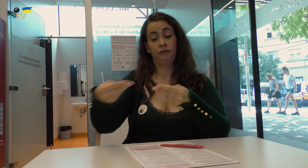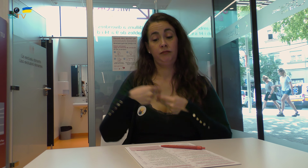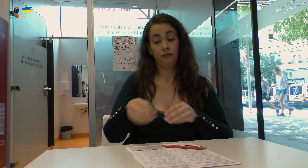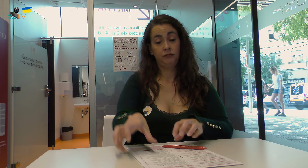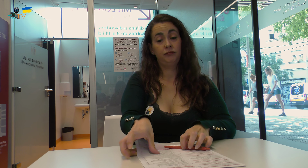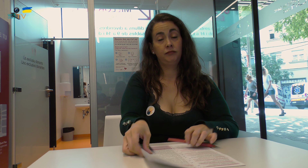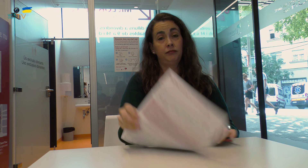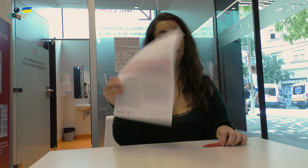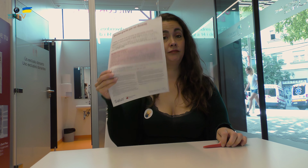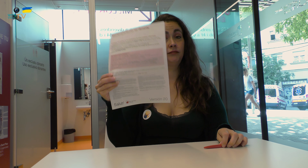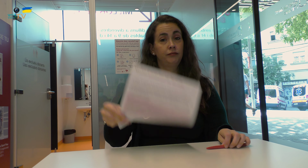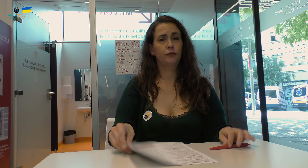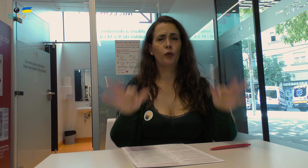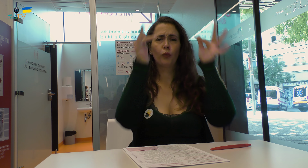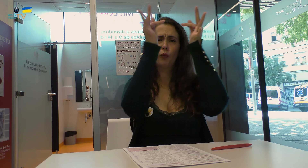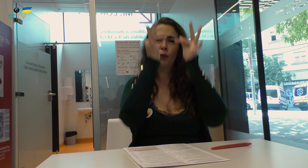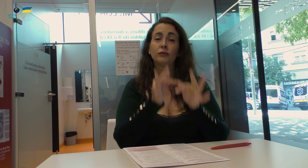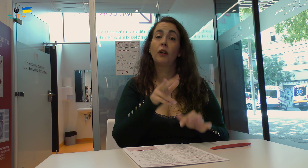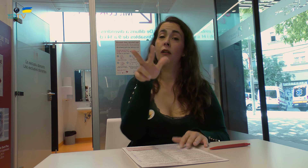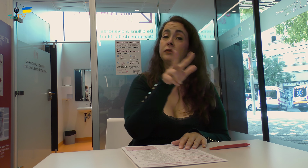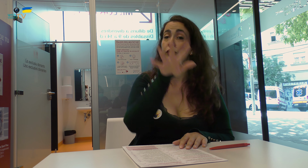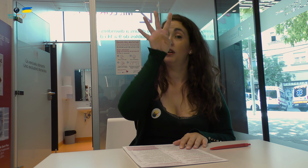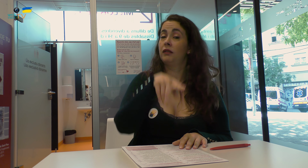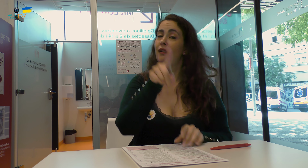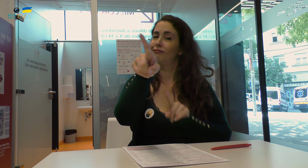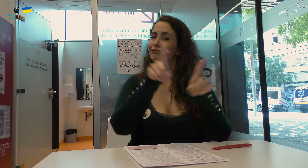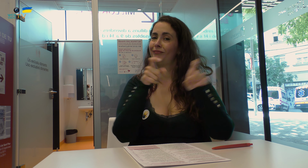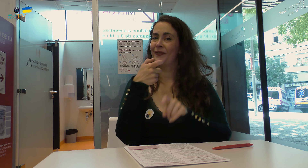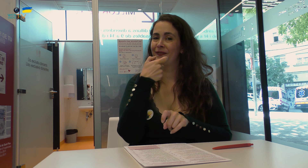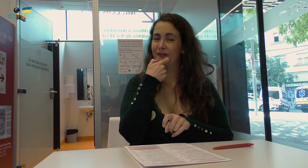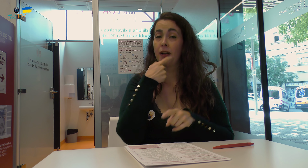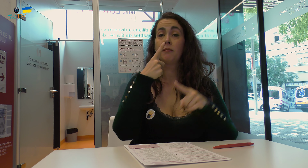El primer pas és omplir aquest qüestionari que pots escollir que sigui en castellà o català.